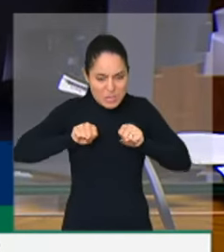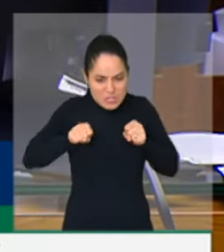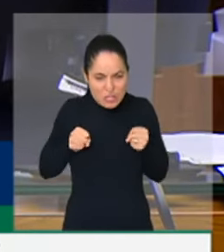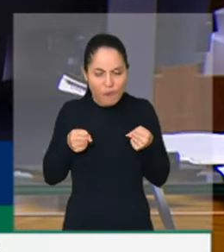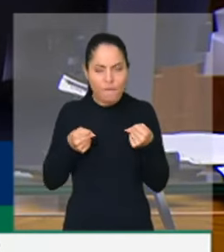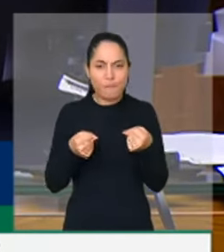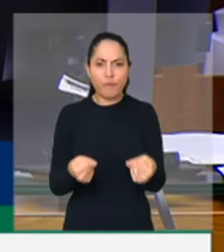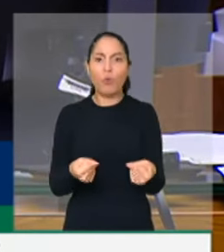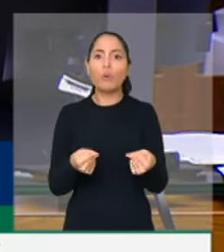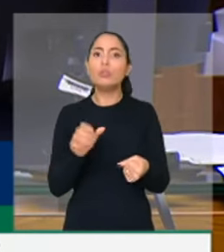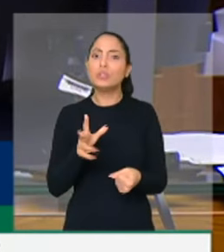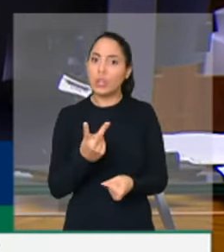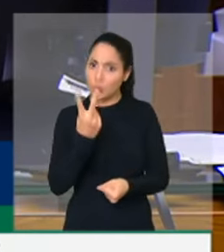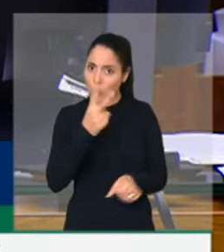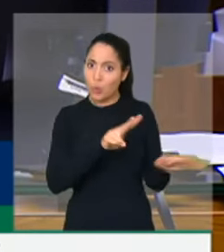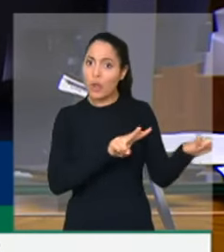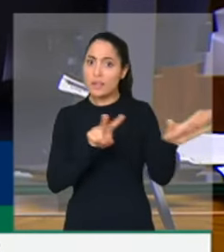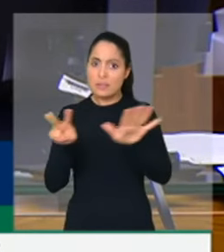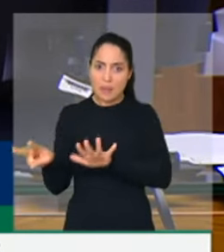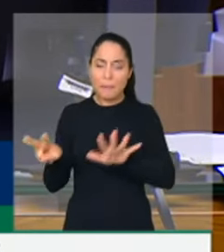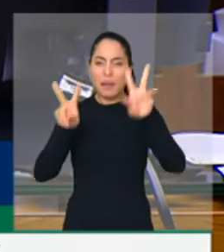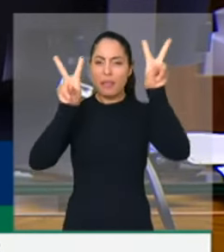PAUSA PARA DAR LUGAR AO ÚNICO QUE IMPORTA, COMO SALVAR